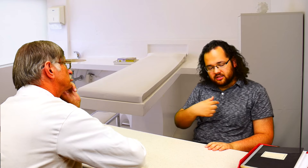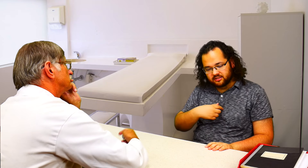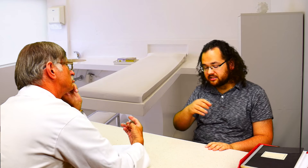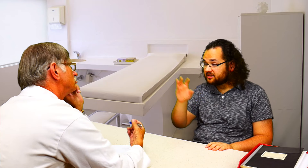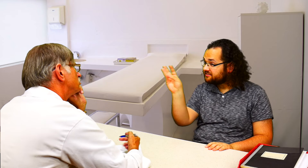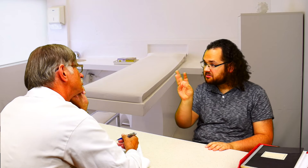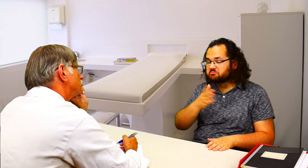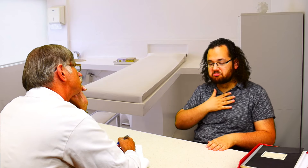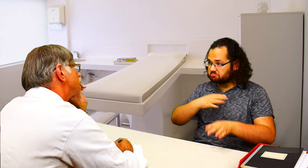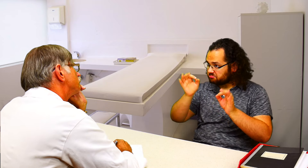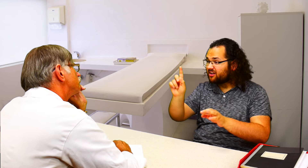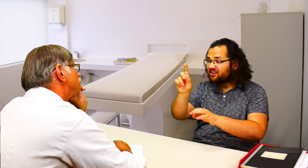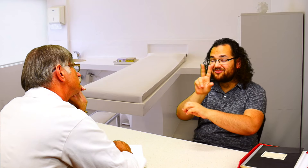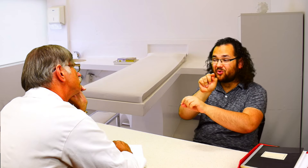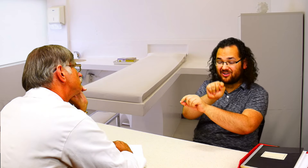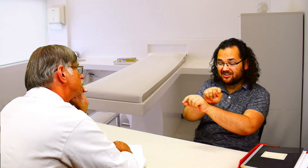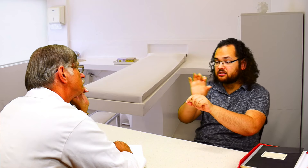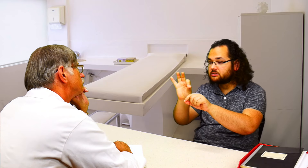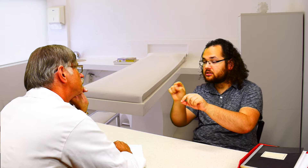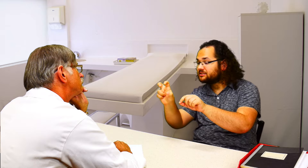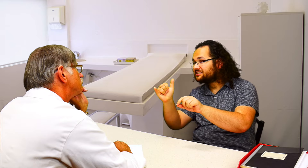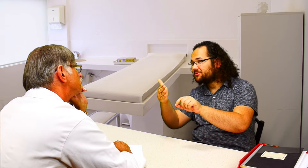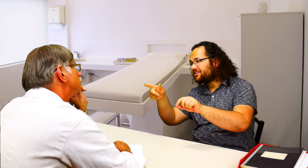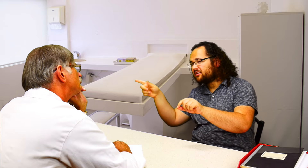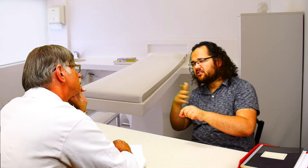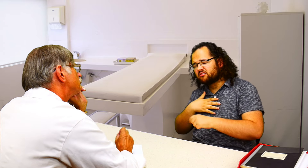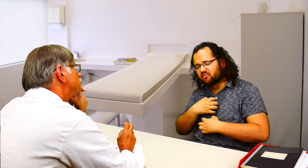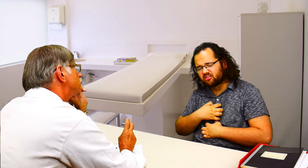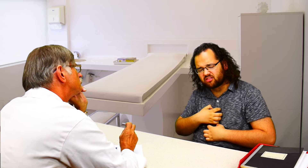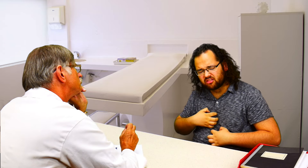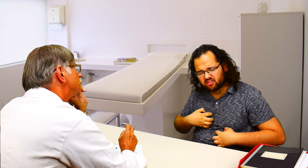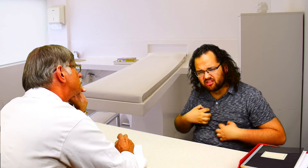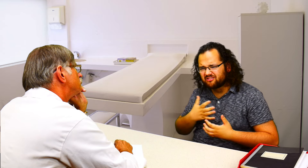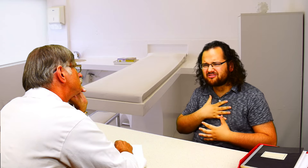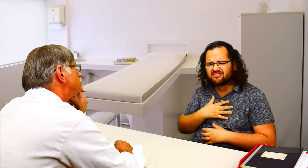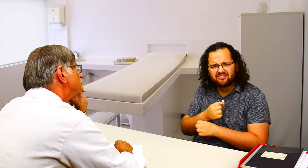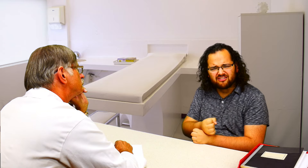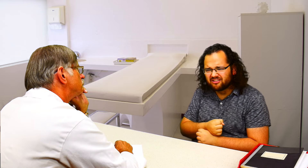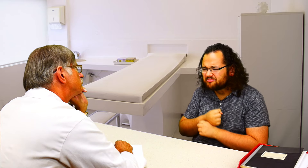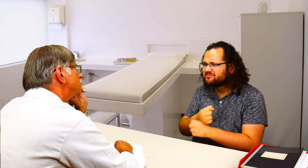Powiem tak... We wtorek dobrze się czuje, a w pozostałe dni tygodnia źle... jakbym miał depresję...